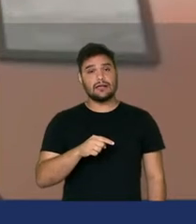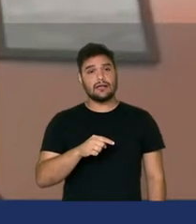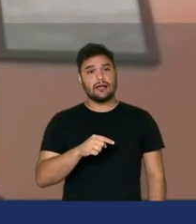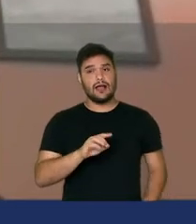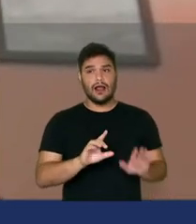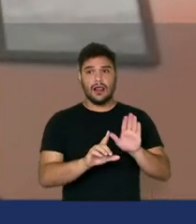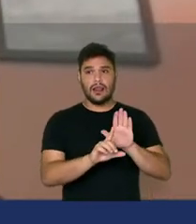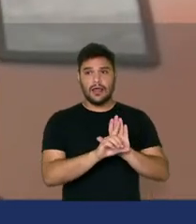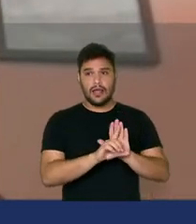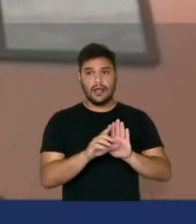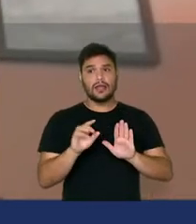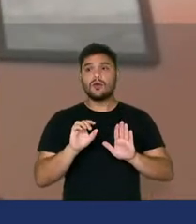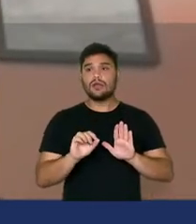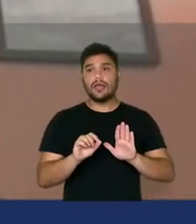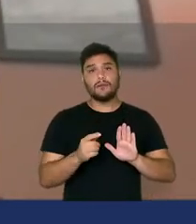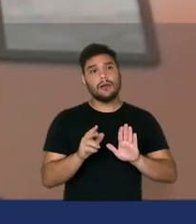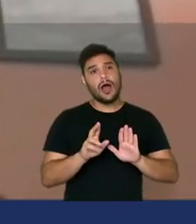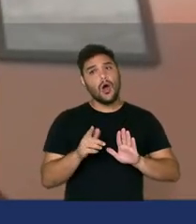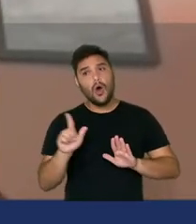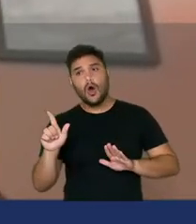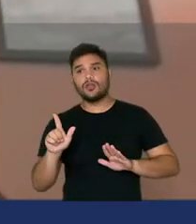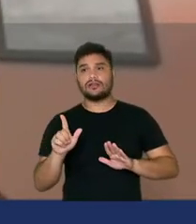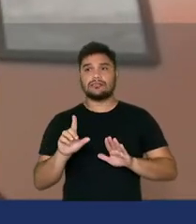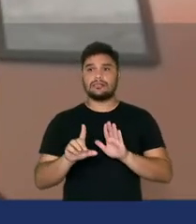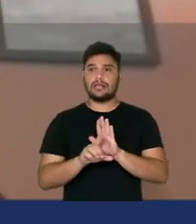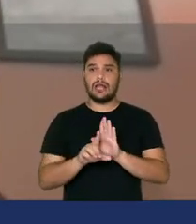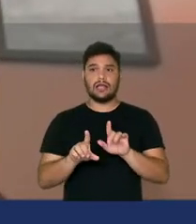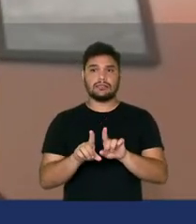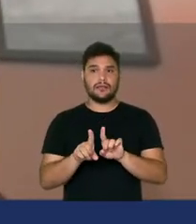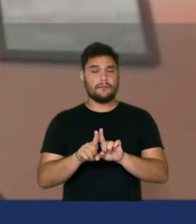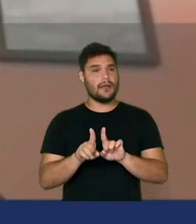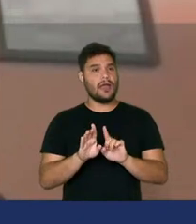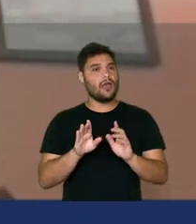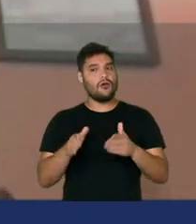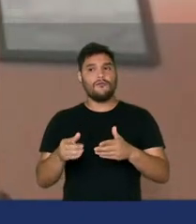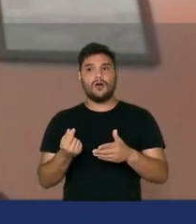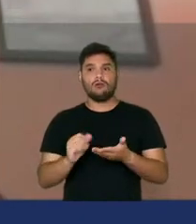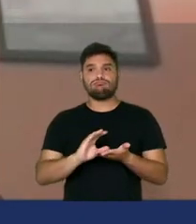MA AS GENTE ESTÁ USANDO ESSE ARTIFÍCIO AGORA PARA INÚMEROS OUTROS.